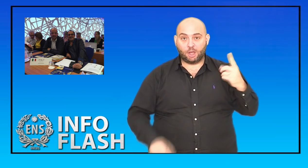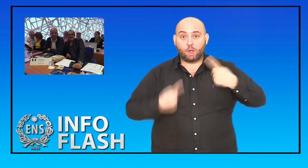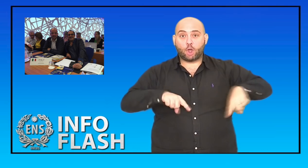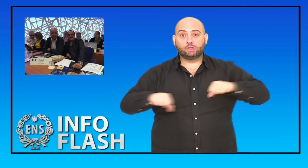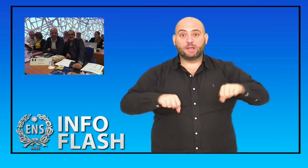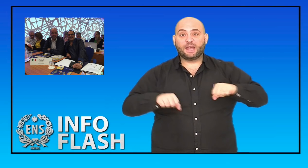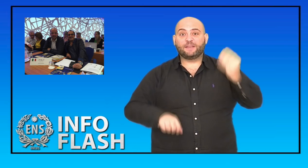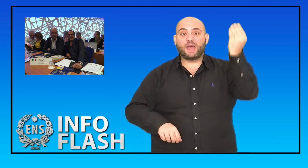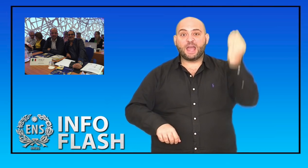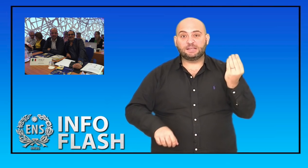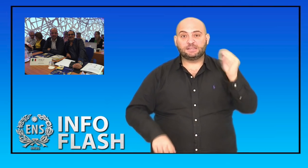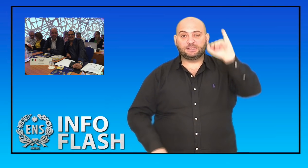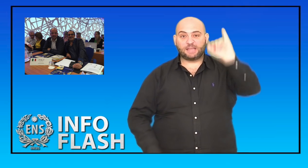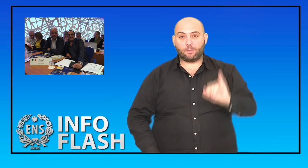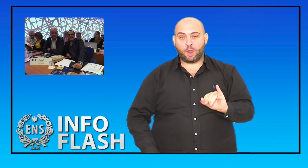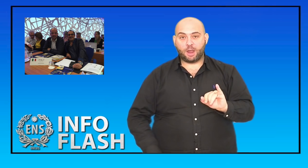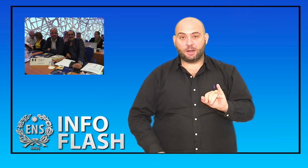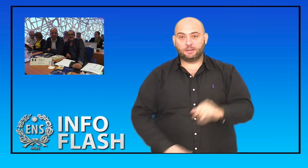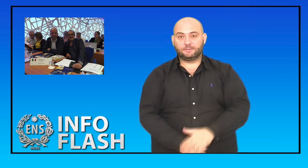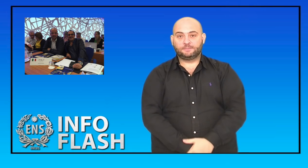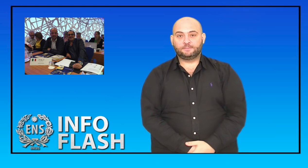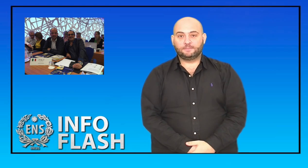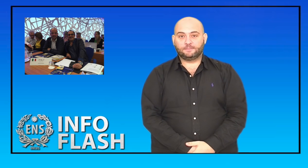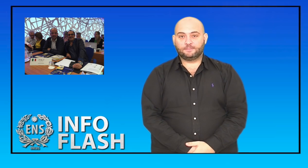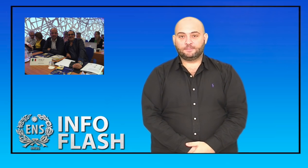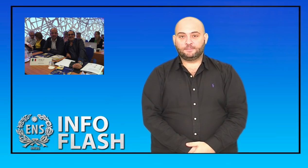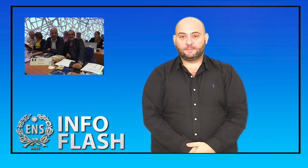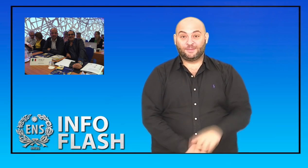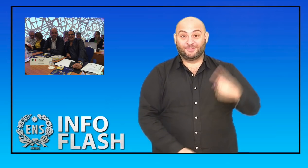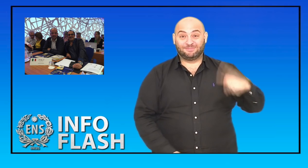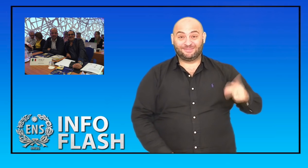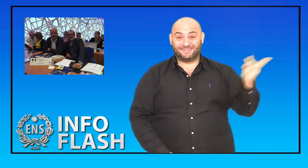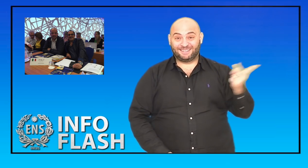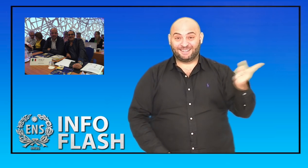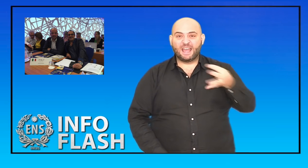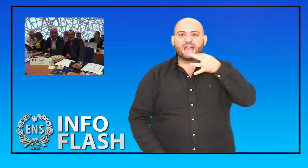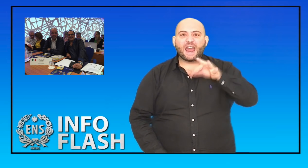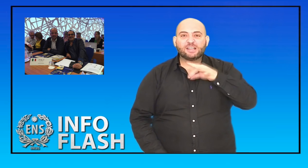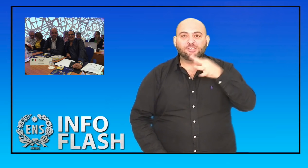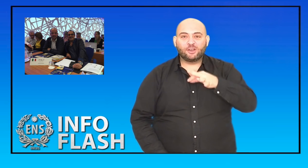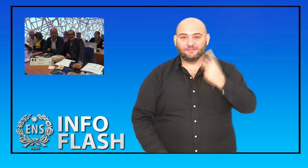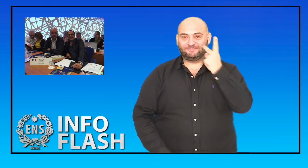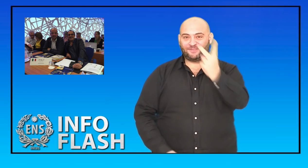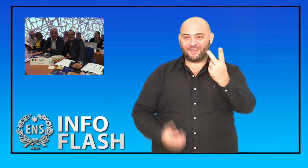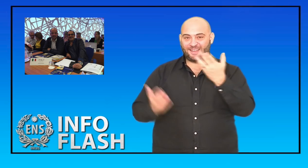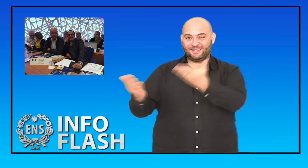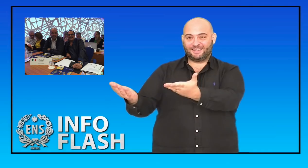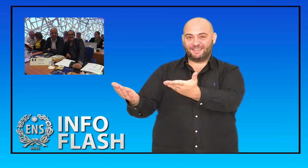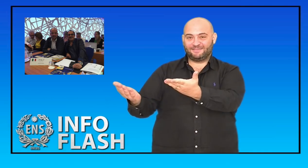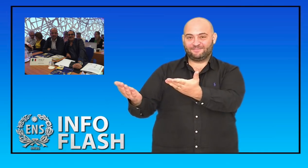il Consigliere Direttivo ENS Samueli Potete vedere la loro relazione.